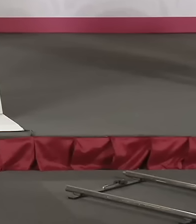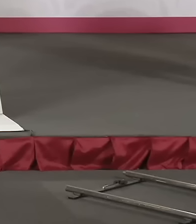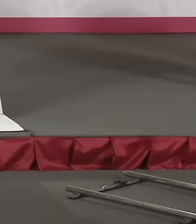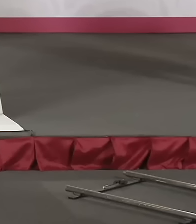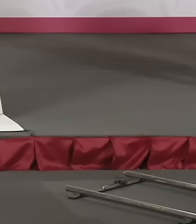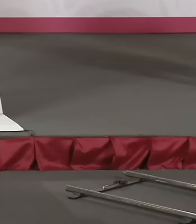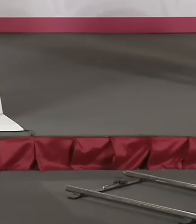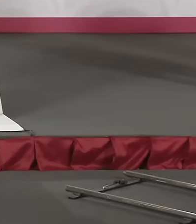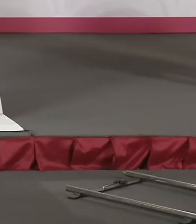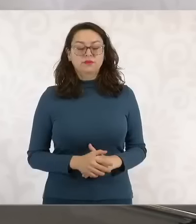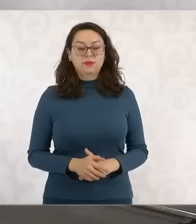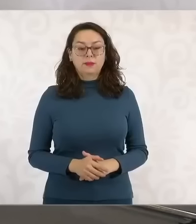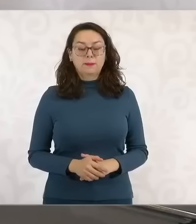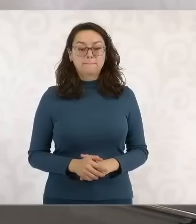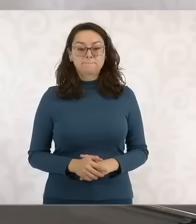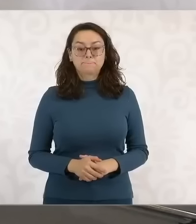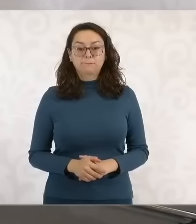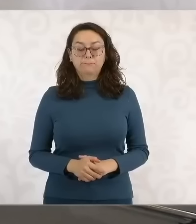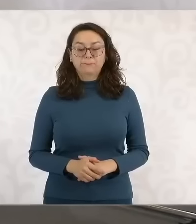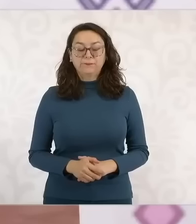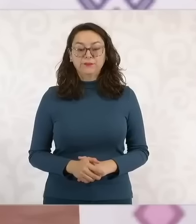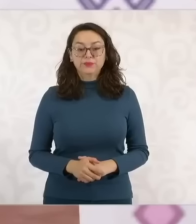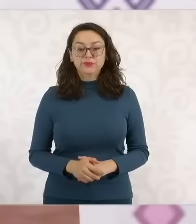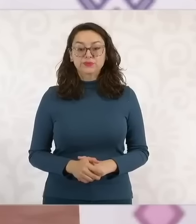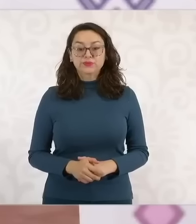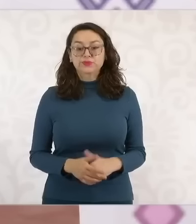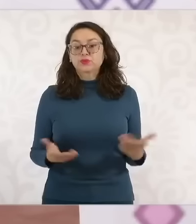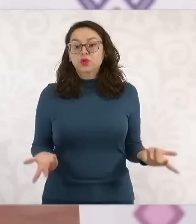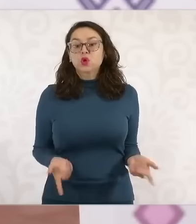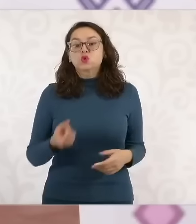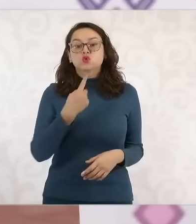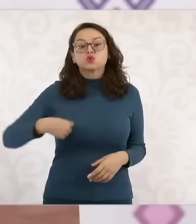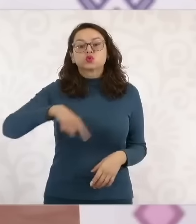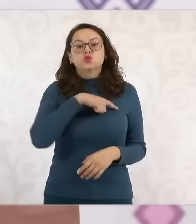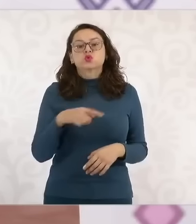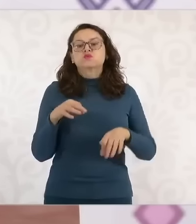a llevar alimento a las familias mexicanas. Eh, nuestras operaciones principalmente instaladas en